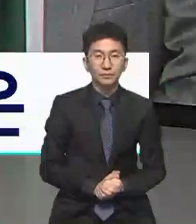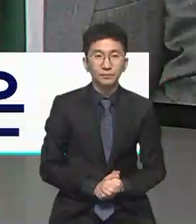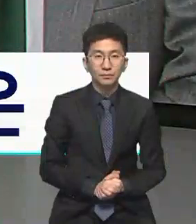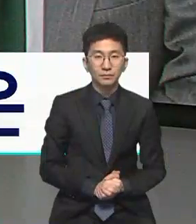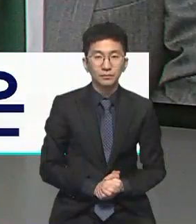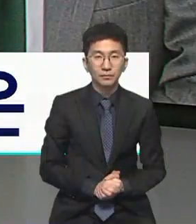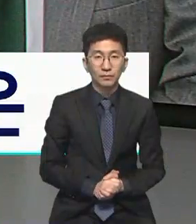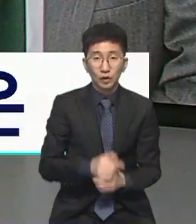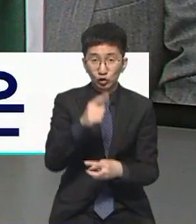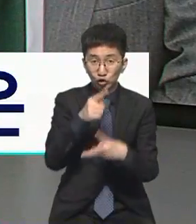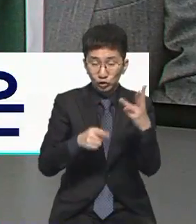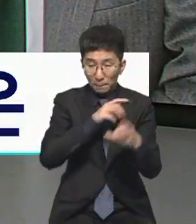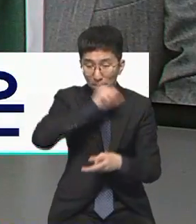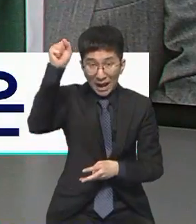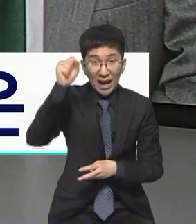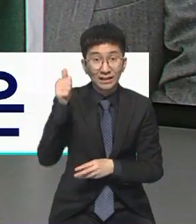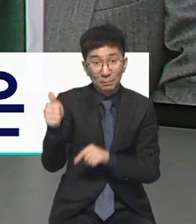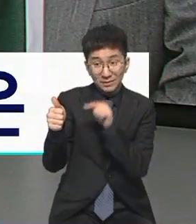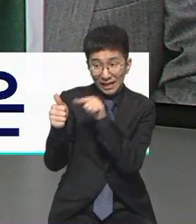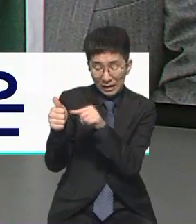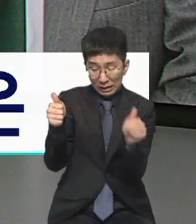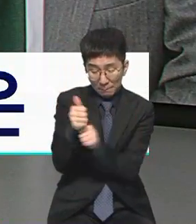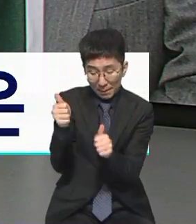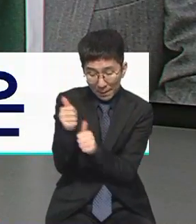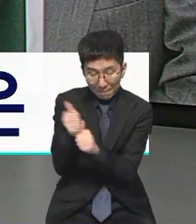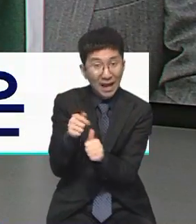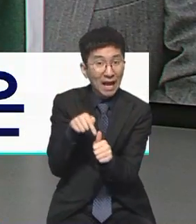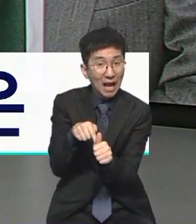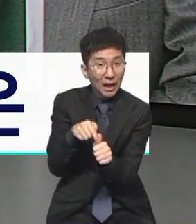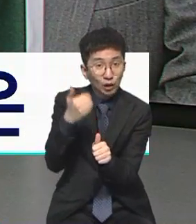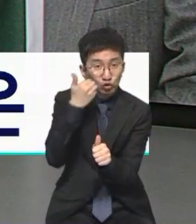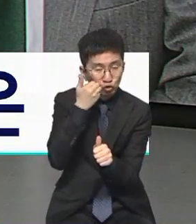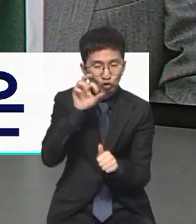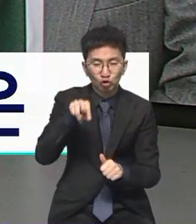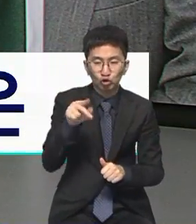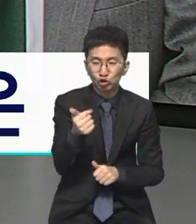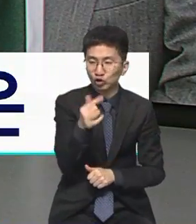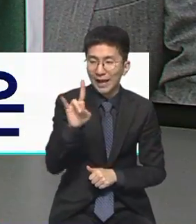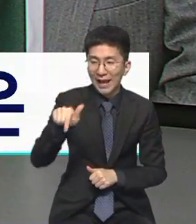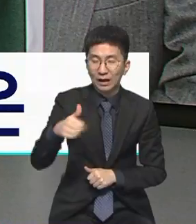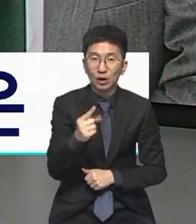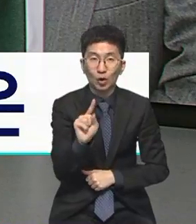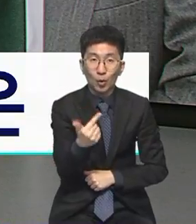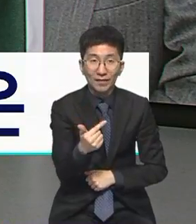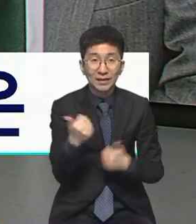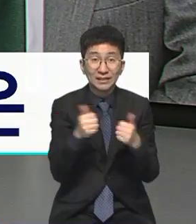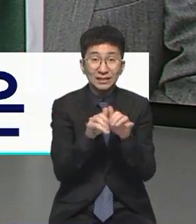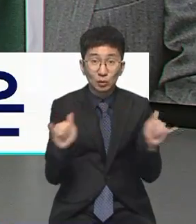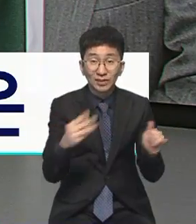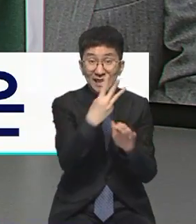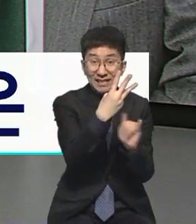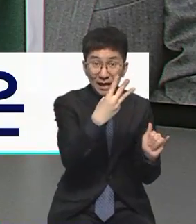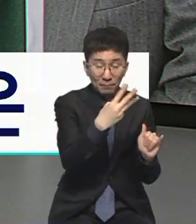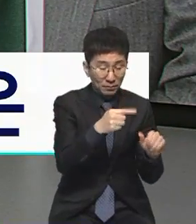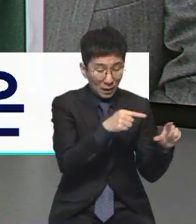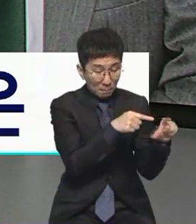(앵커) 윤석열 당선인과 가까워서 이른바 윤핵관으로 불리는 의원 3명의 평균 재산은 29억 6천만 원으로 나타났습니다.